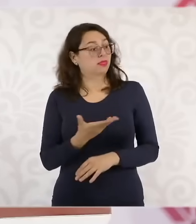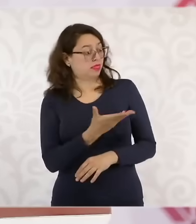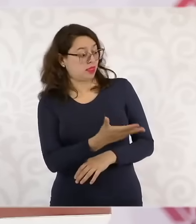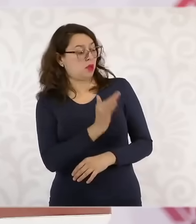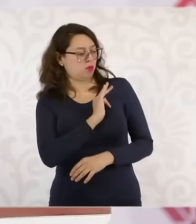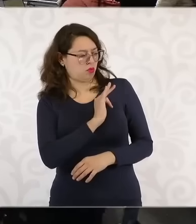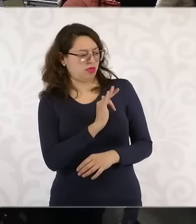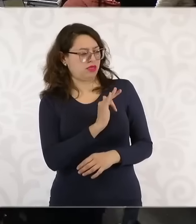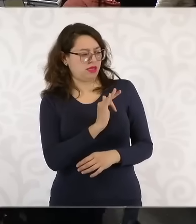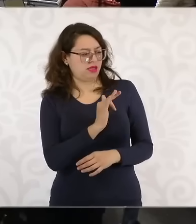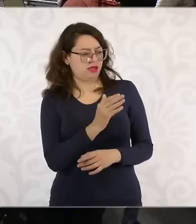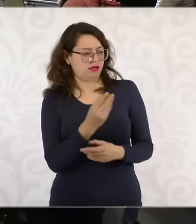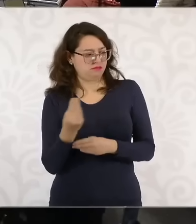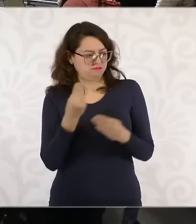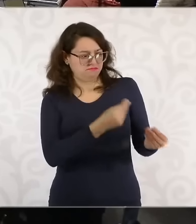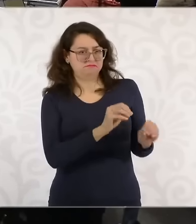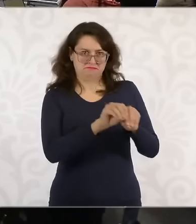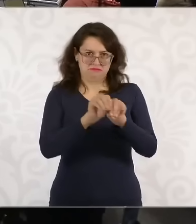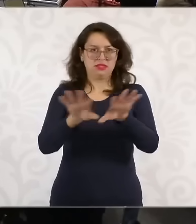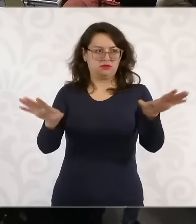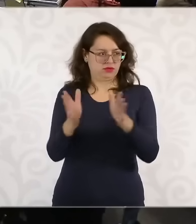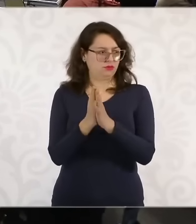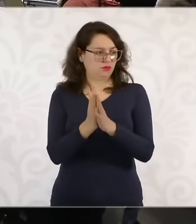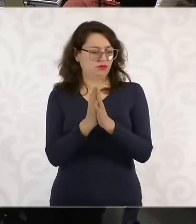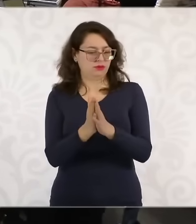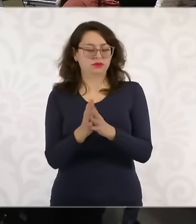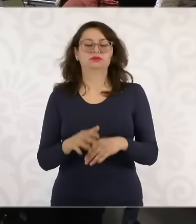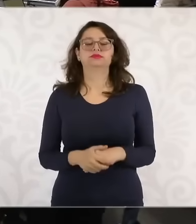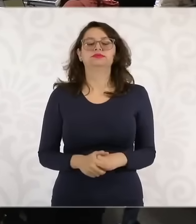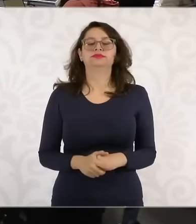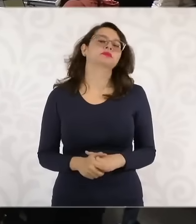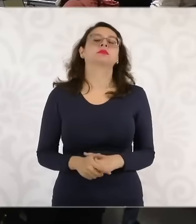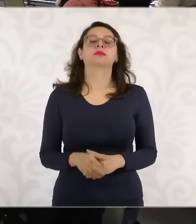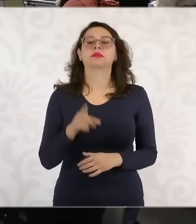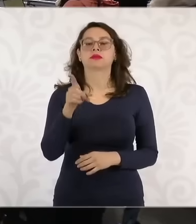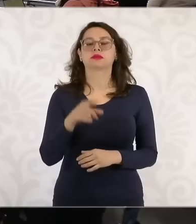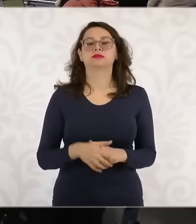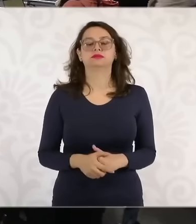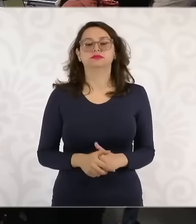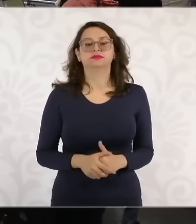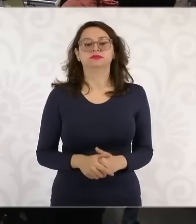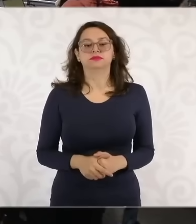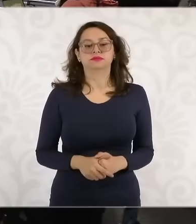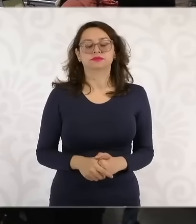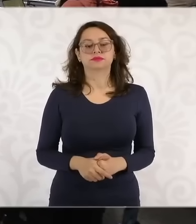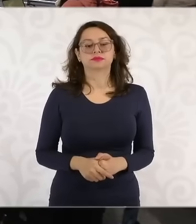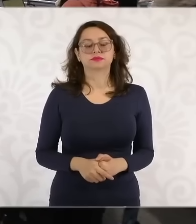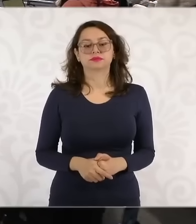tarde se los dé. Con mucho gusto. Le agradezco mucho, secretario. usted. Adelante, por favor.